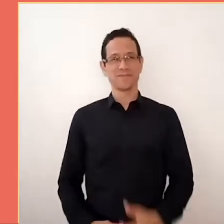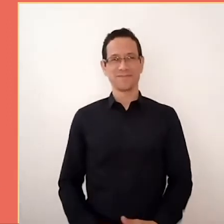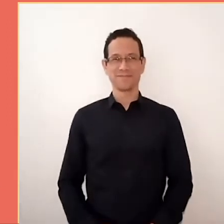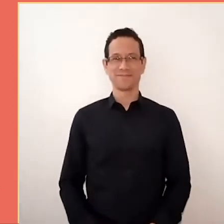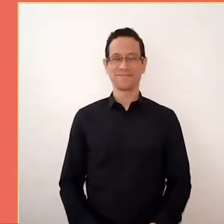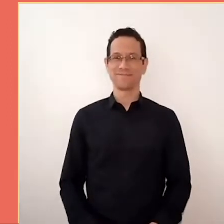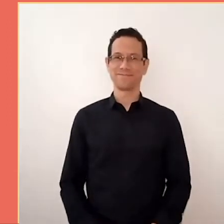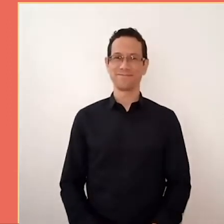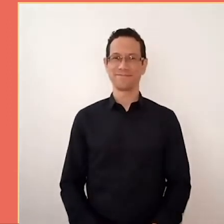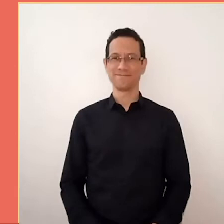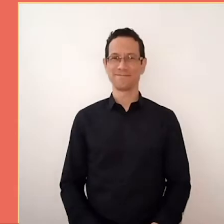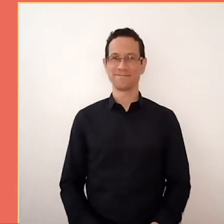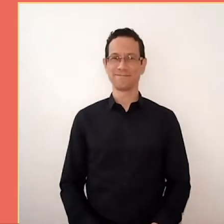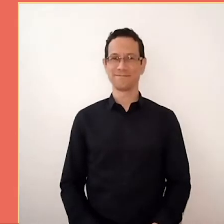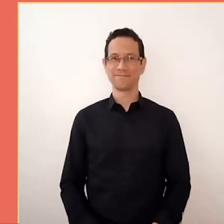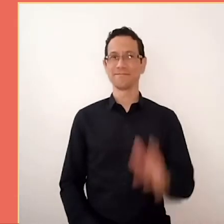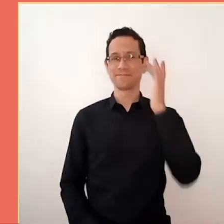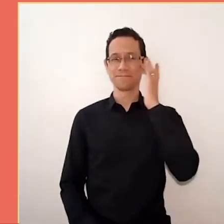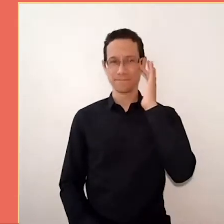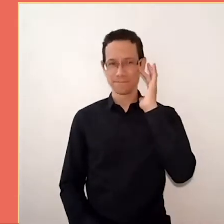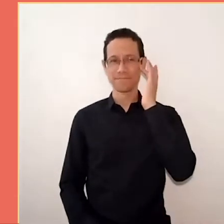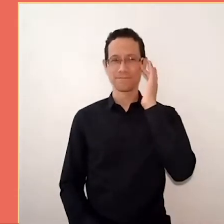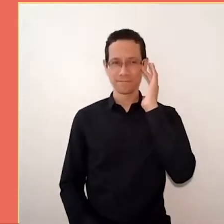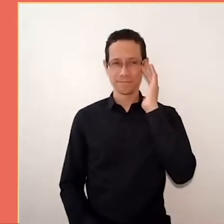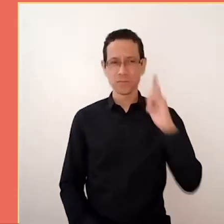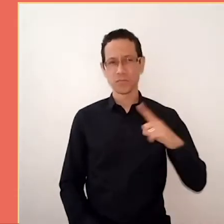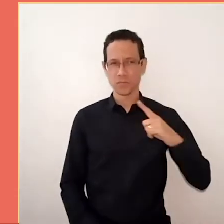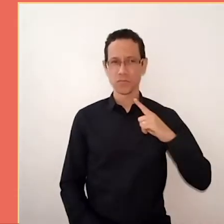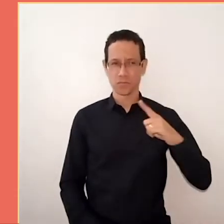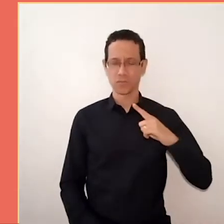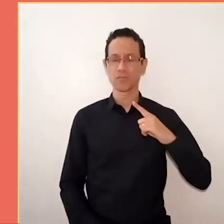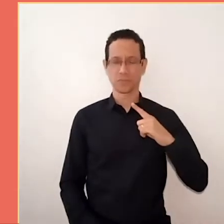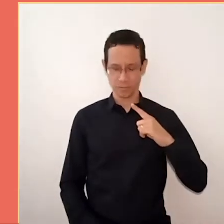E eu acho que eu tenho nos meus trabalhos